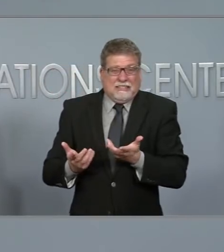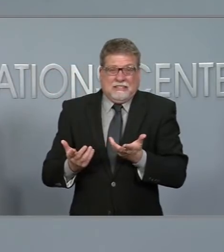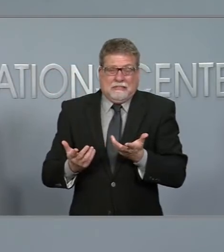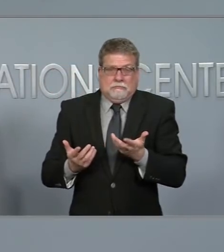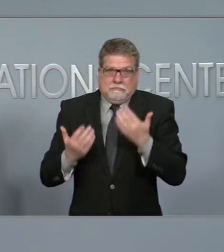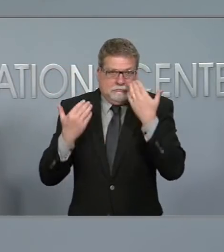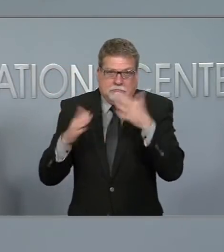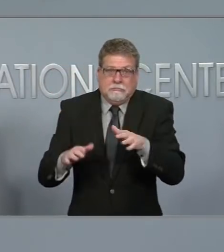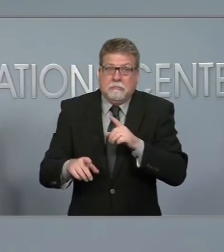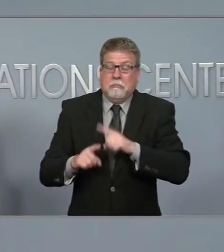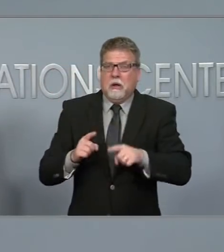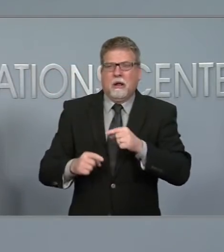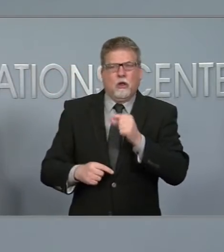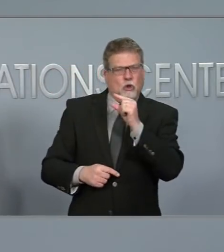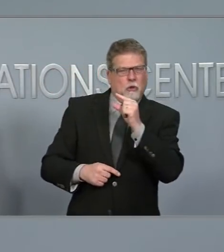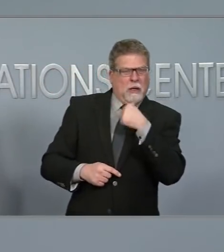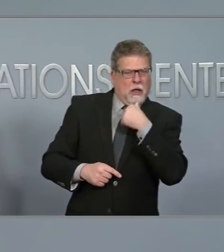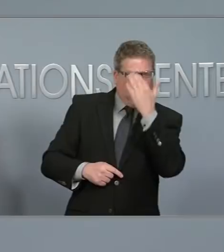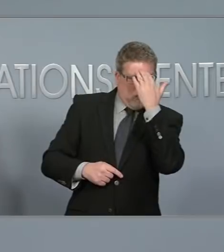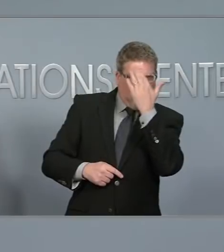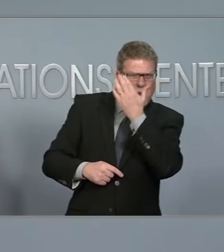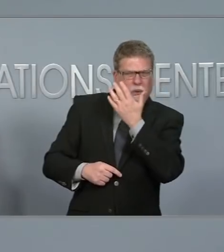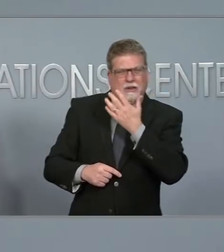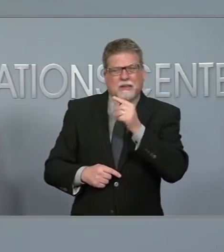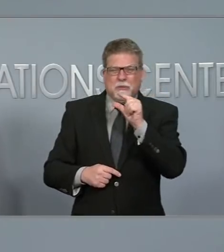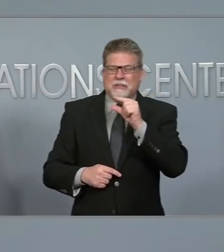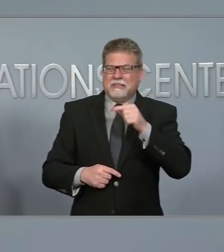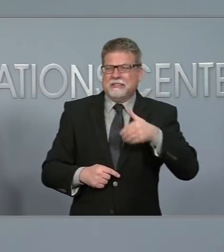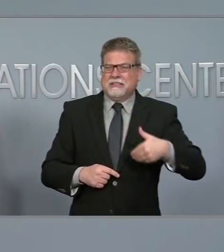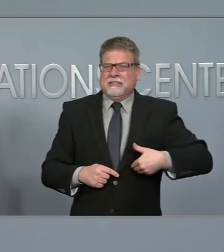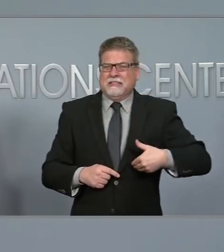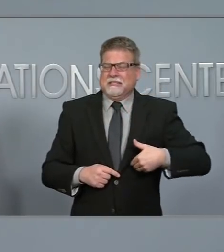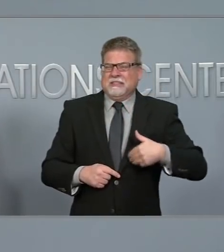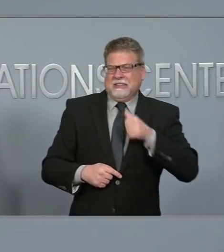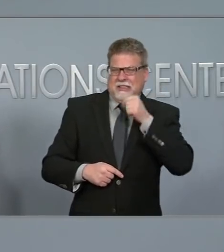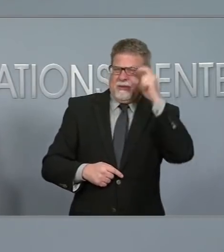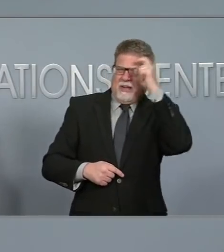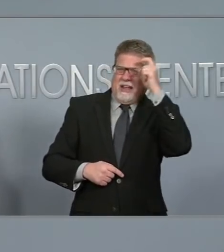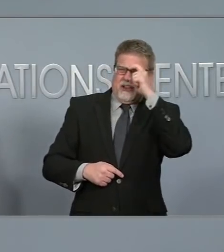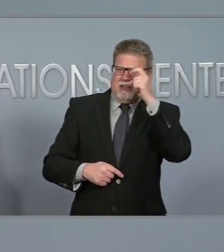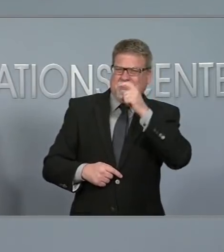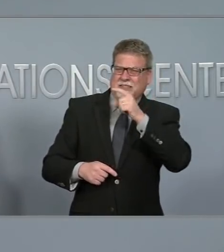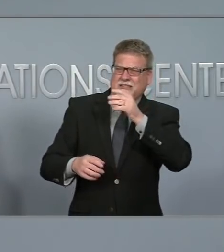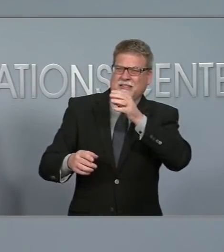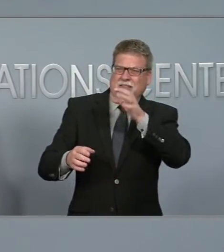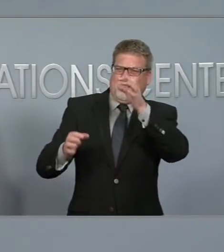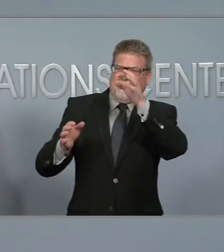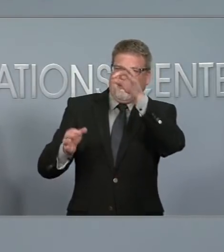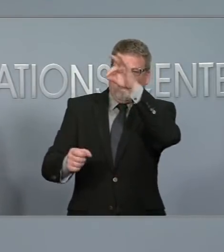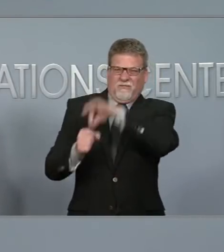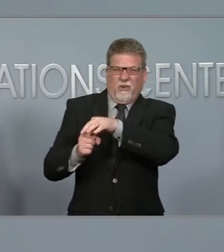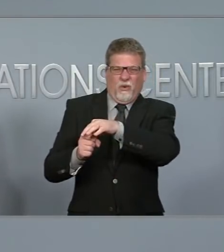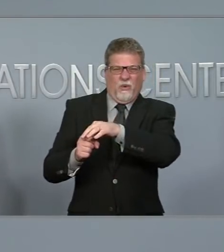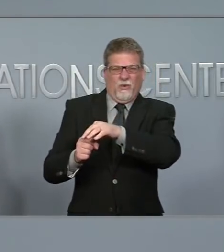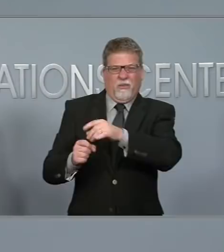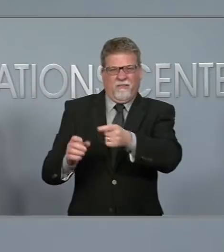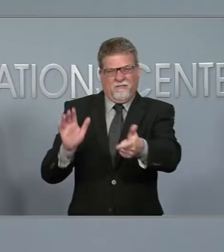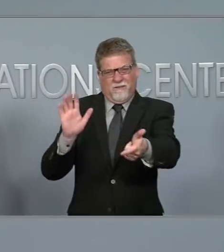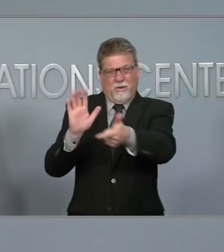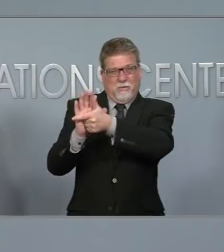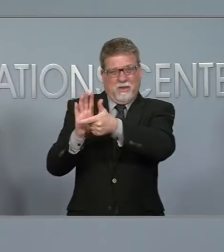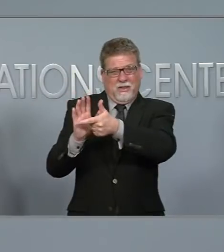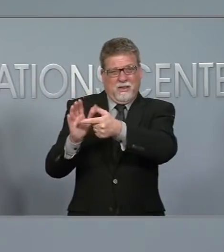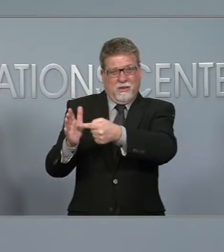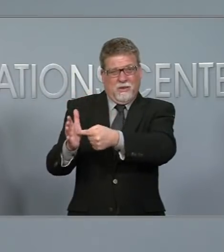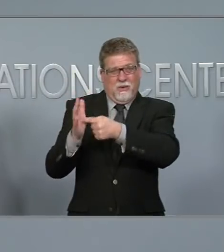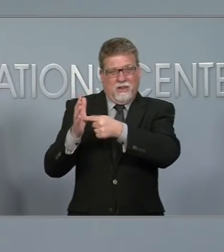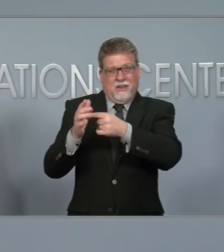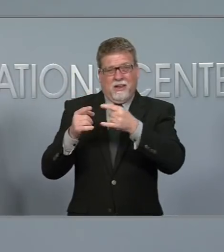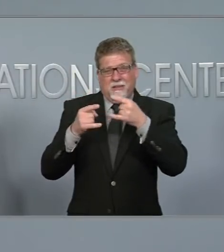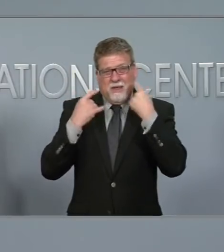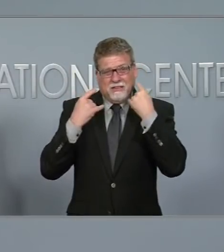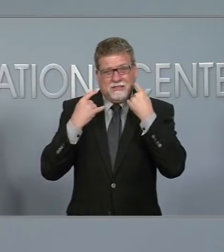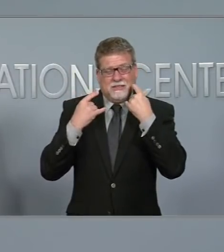sobre esto.